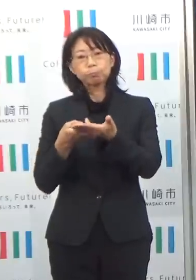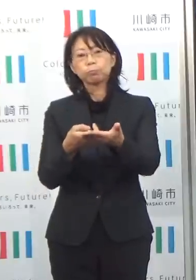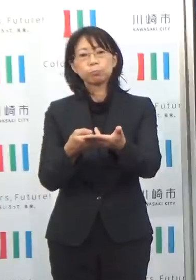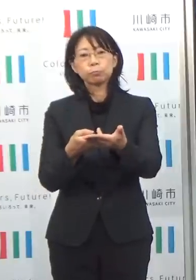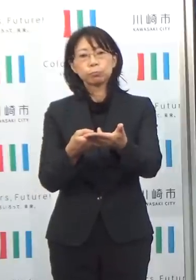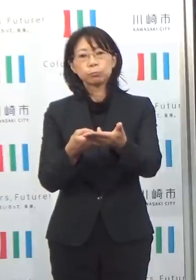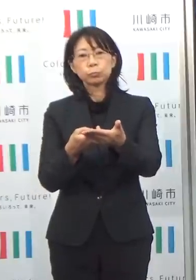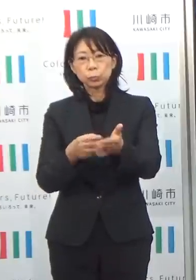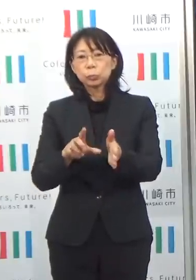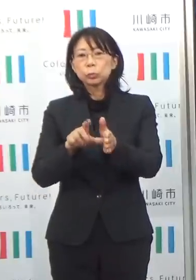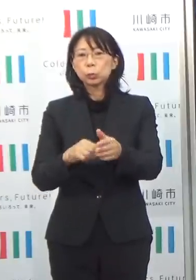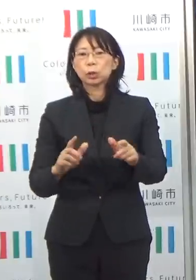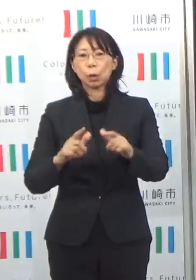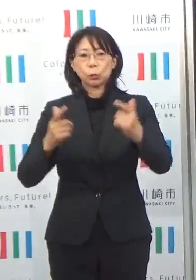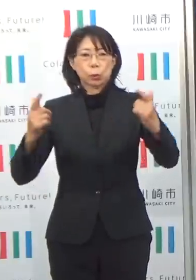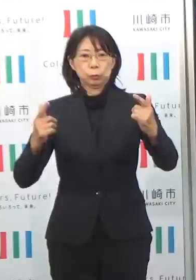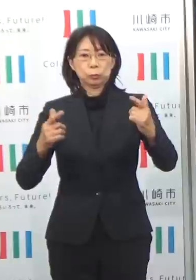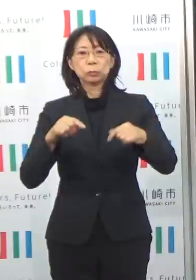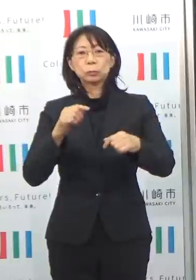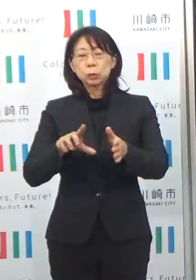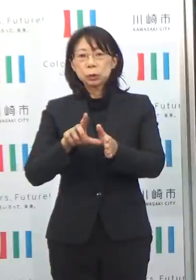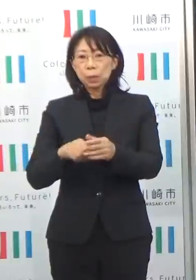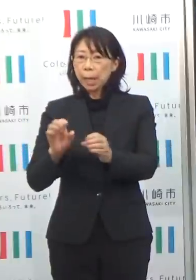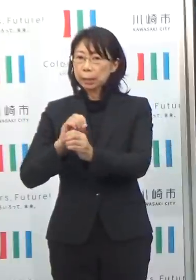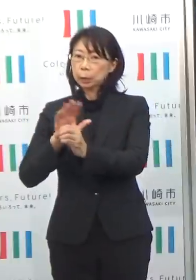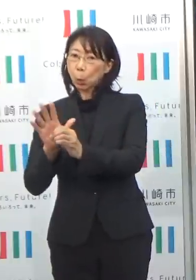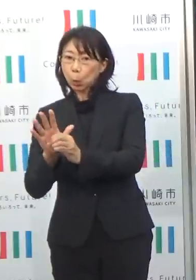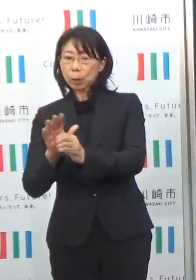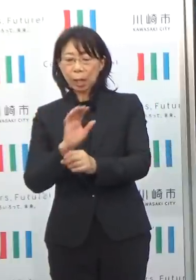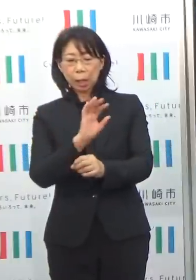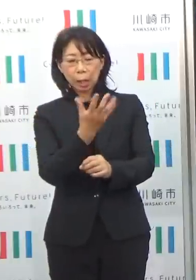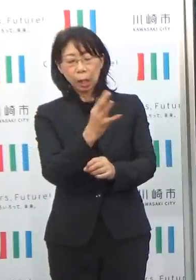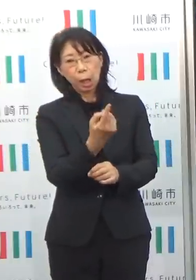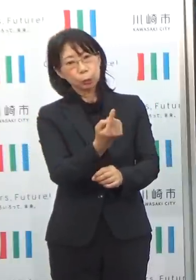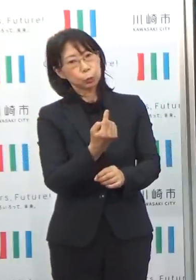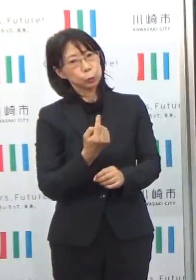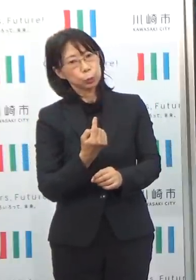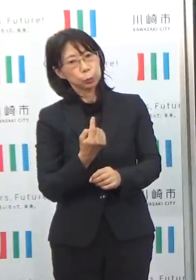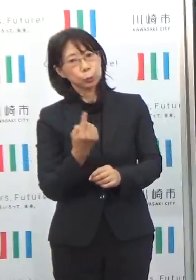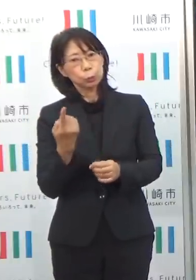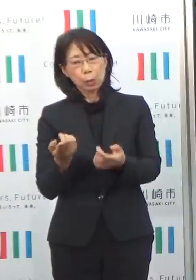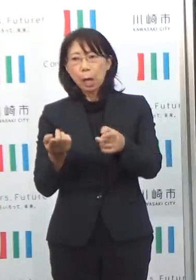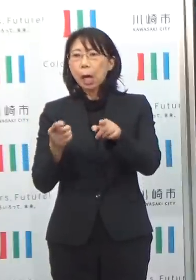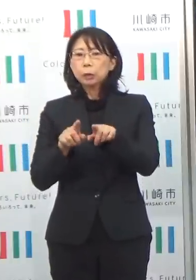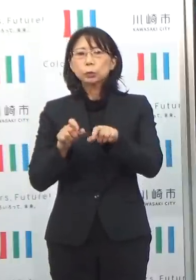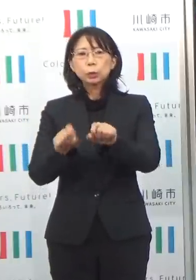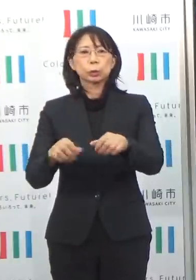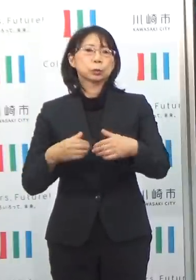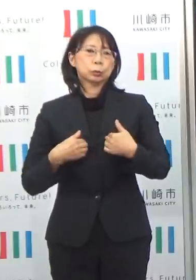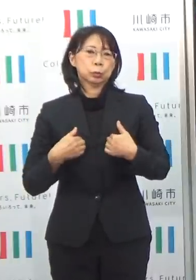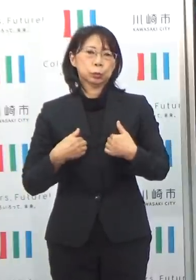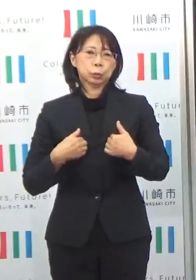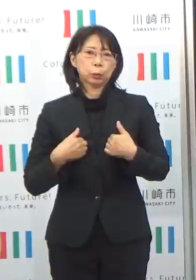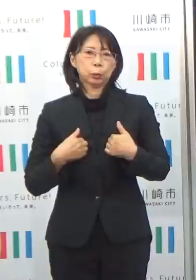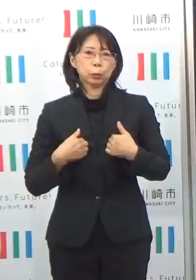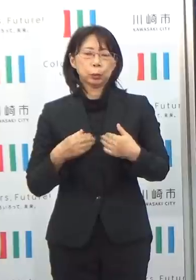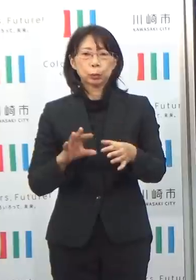そうすることによってコロナと救急を並立させていかなくちゃいけないということですから